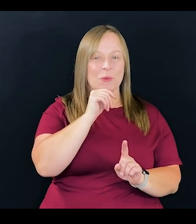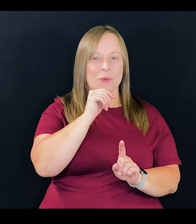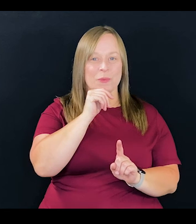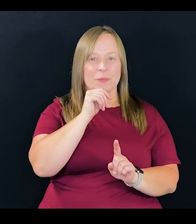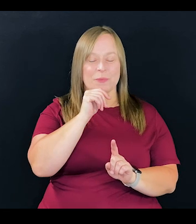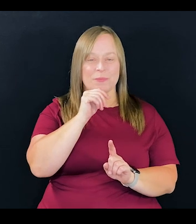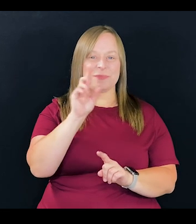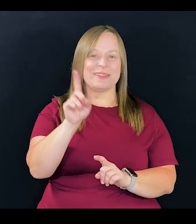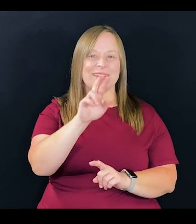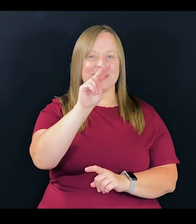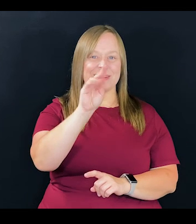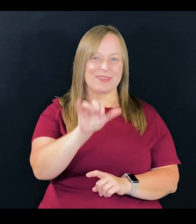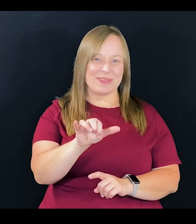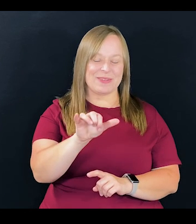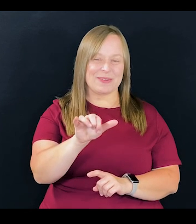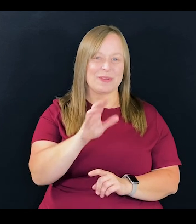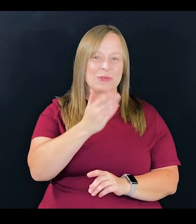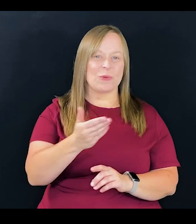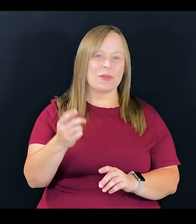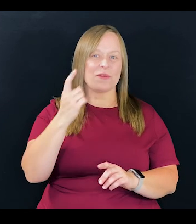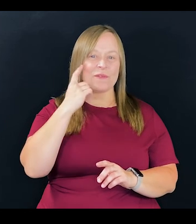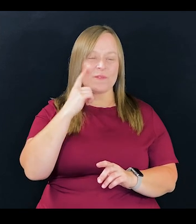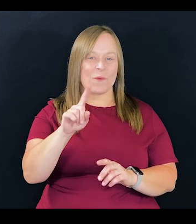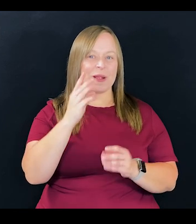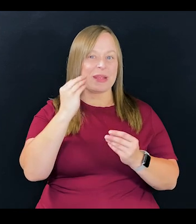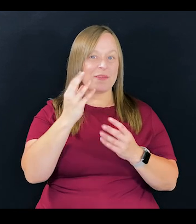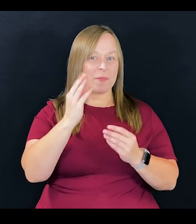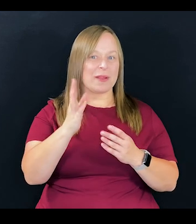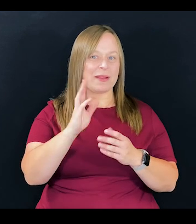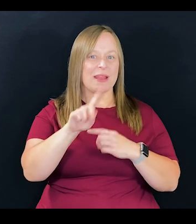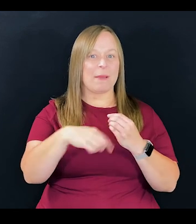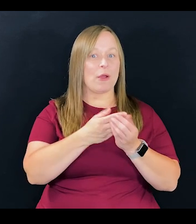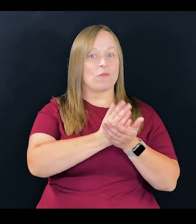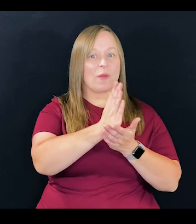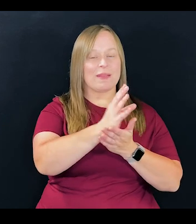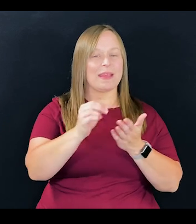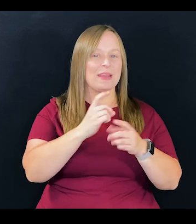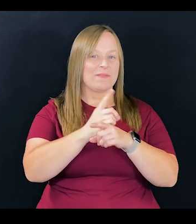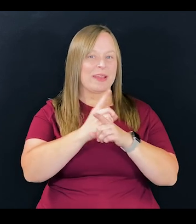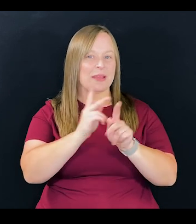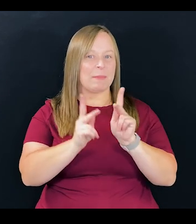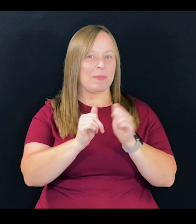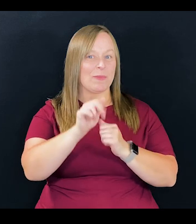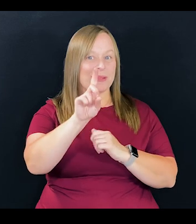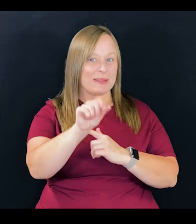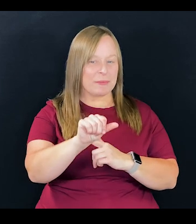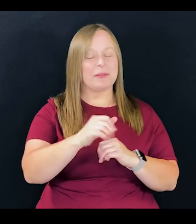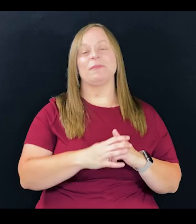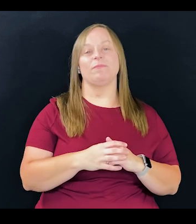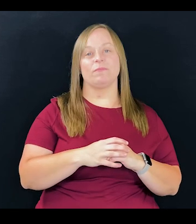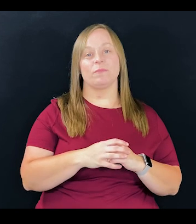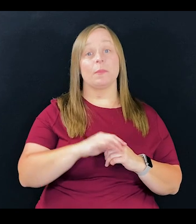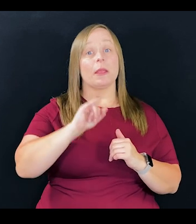por Disability Rights of New York, su fuente de información de derechos y defensa de las personas con discapacidades.